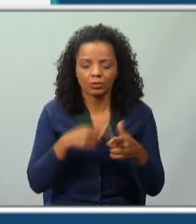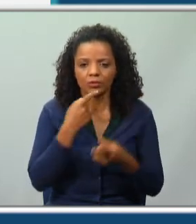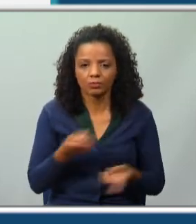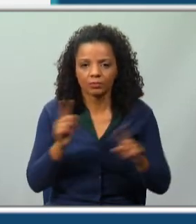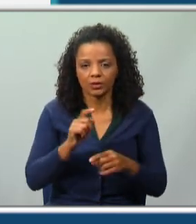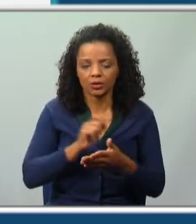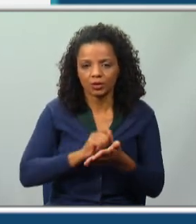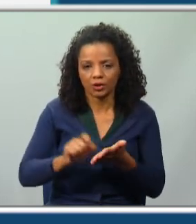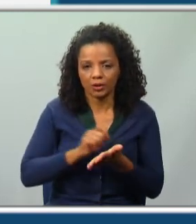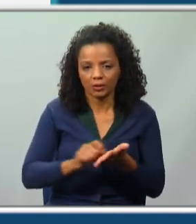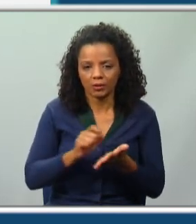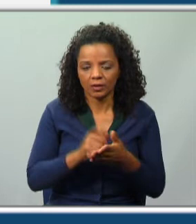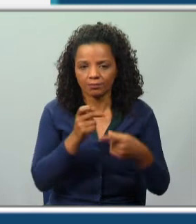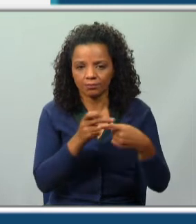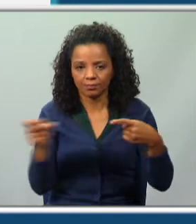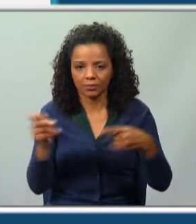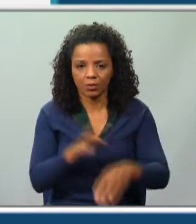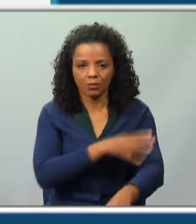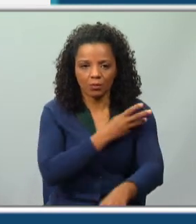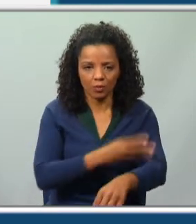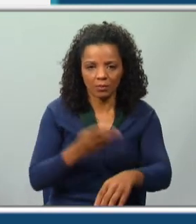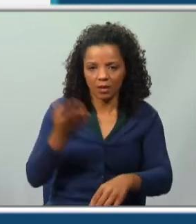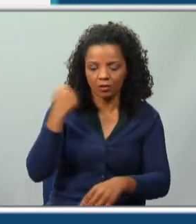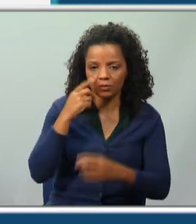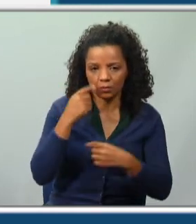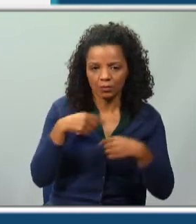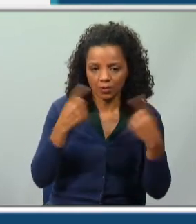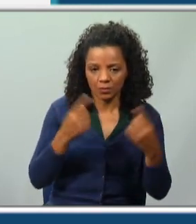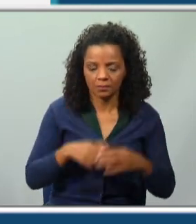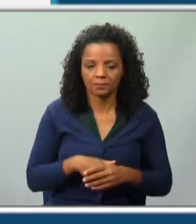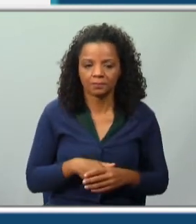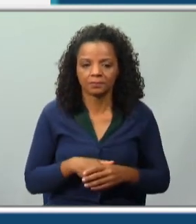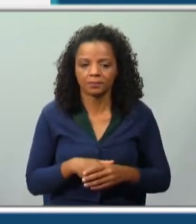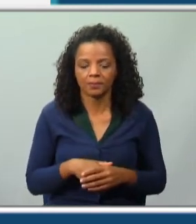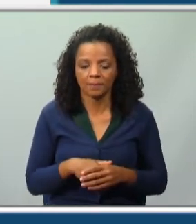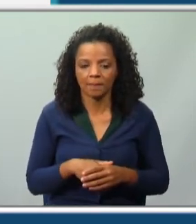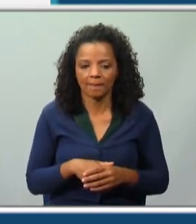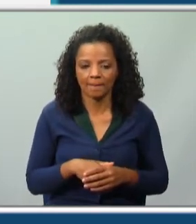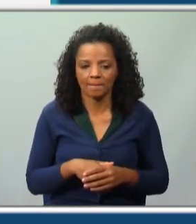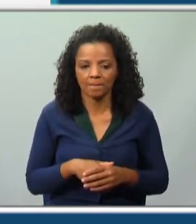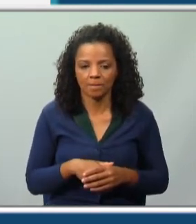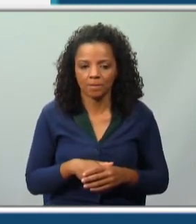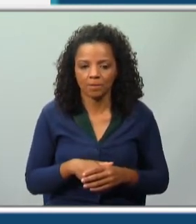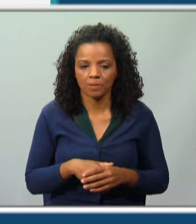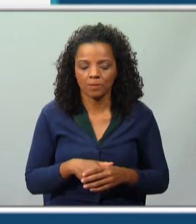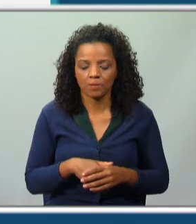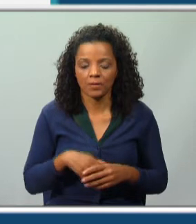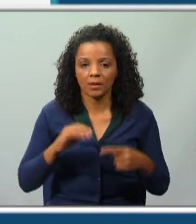deste poema que estivemos agora a conhecer então a primeira definição que 我們剛剛讀過的這首詩然後知道第一個定義